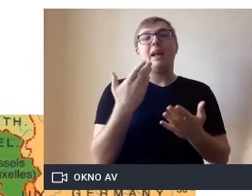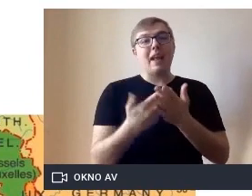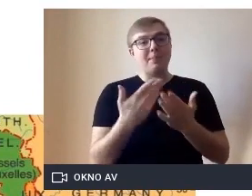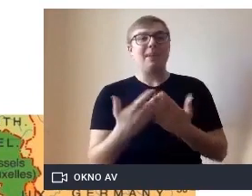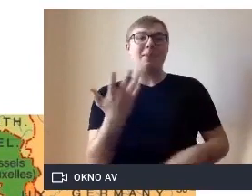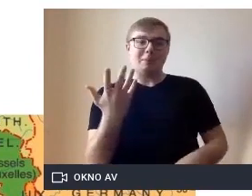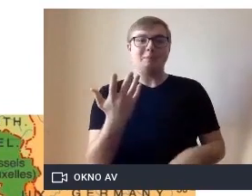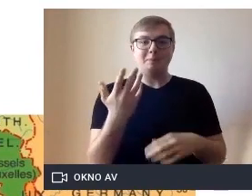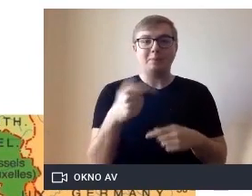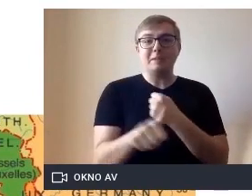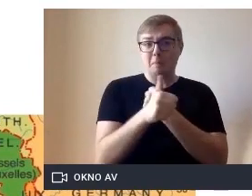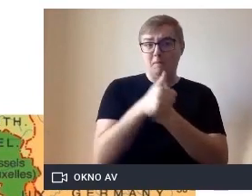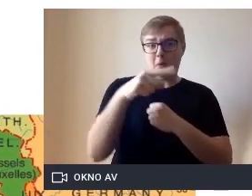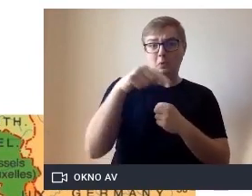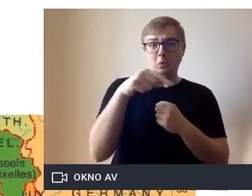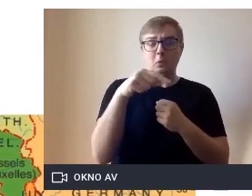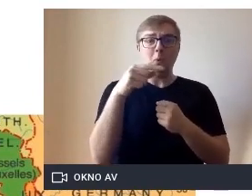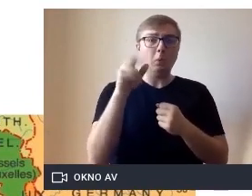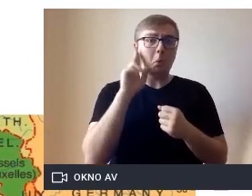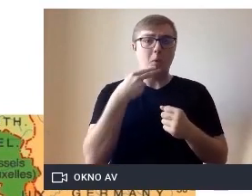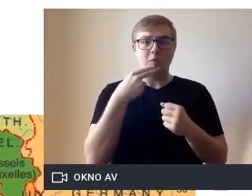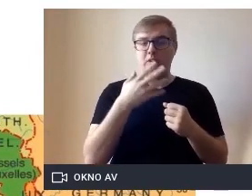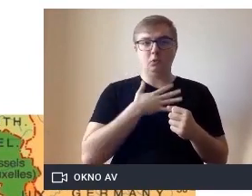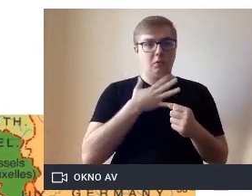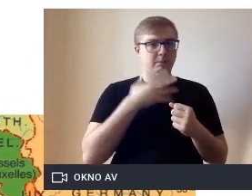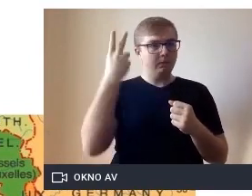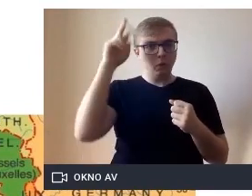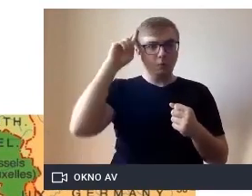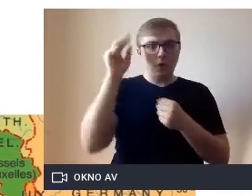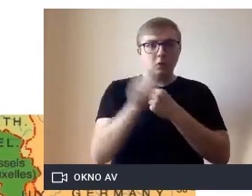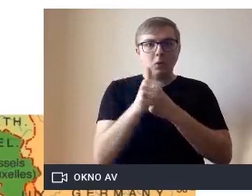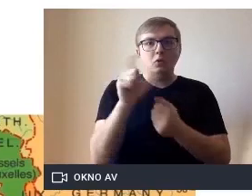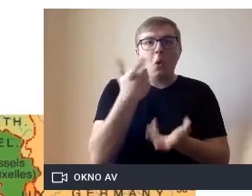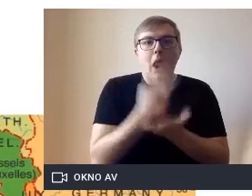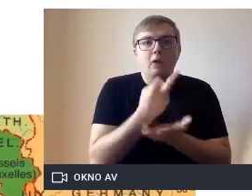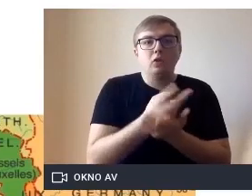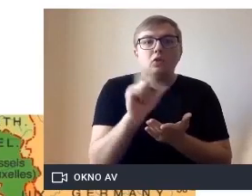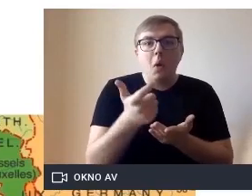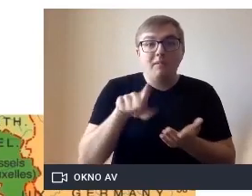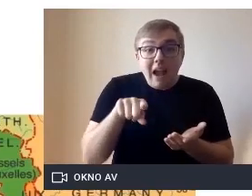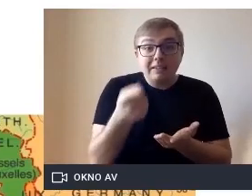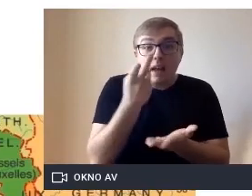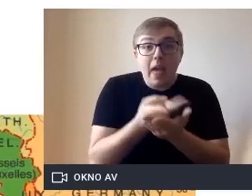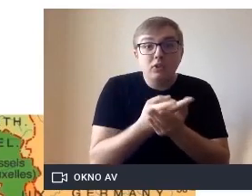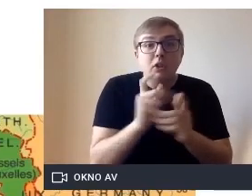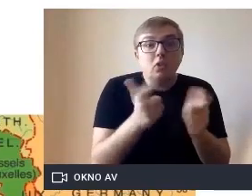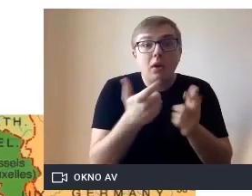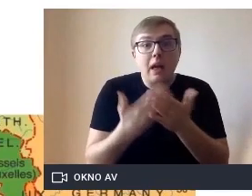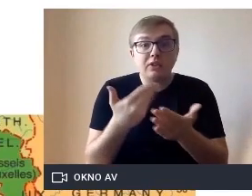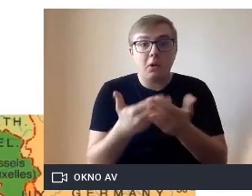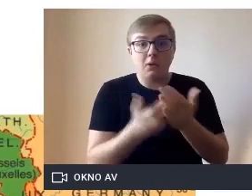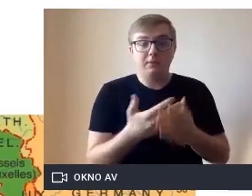Dlatego to nie pasuje. Osoby Głuche nie zrozumieją kontekstu. Zapytają: "Ale dlaczego Francja leży"?